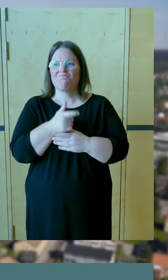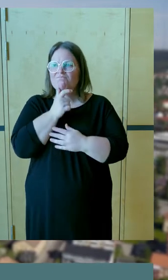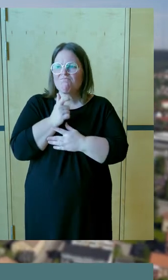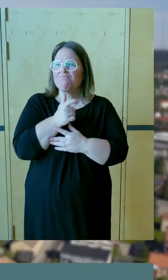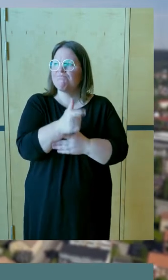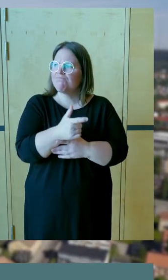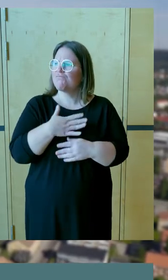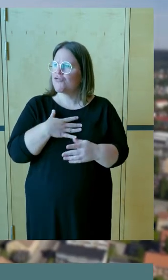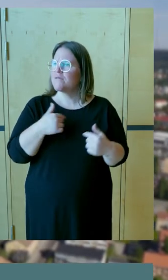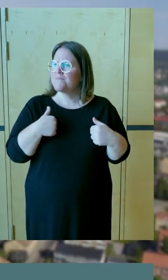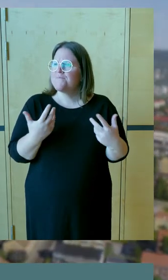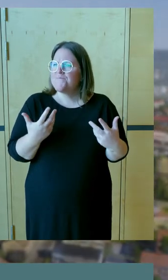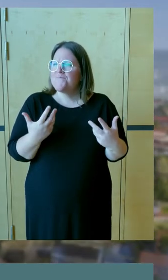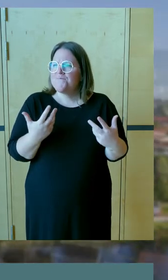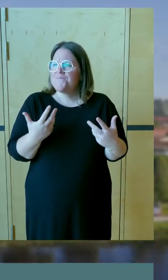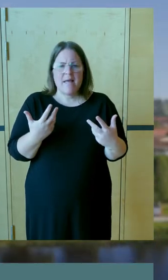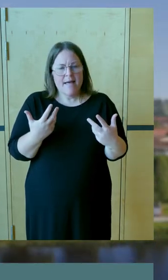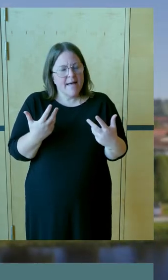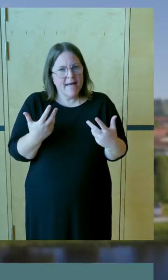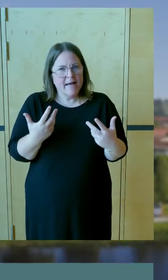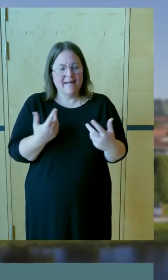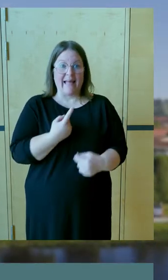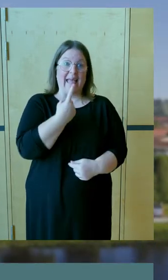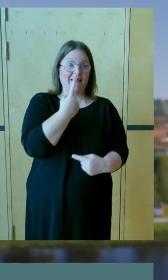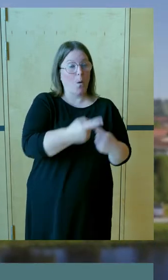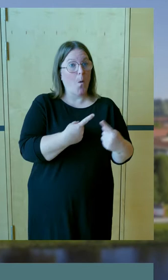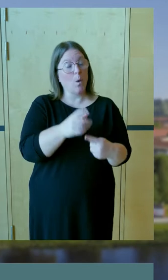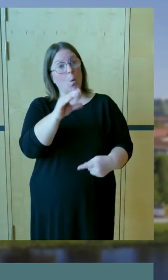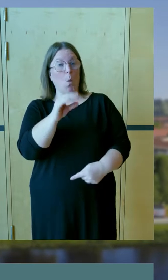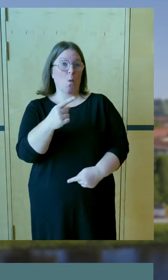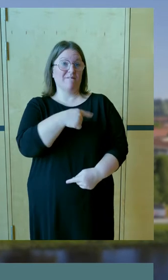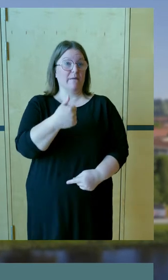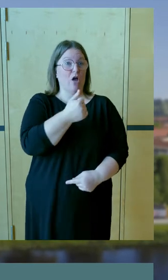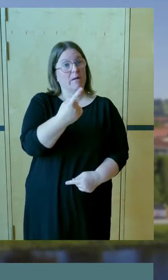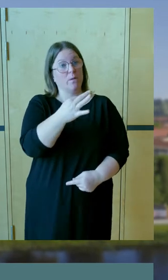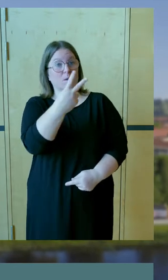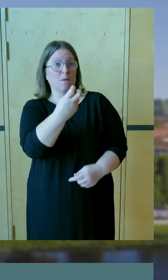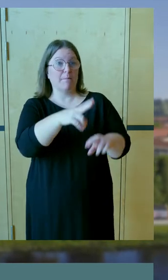Bengt så att man har sagt ett år att nu finns det på 120 platser de mest omsättning finns ingen på Marabou